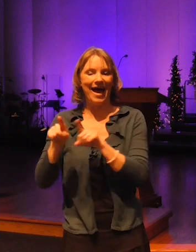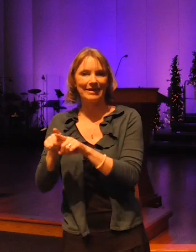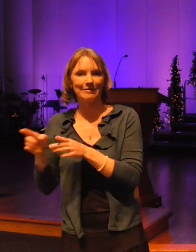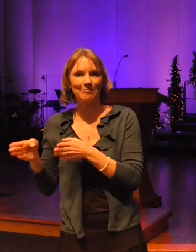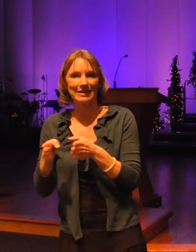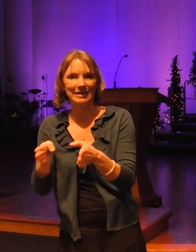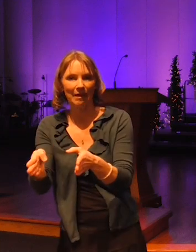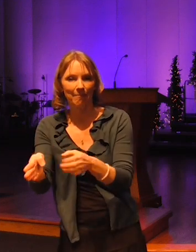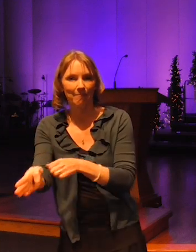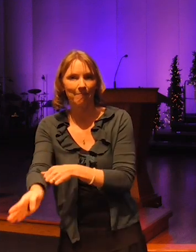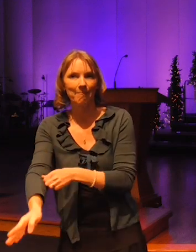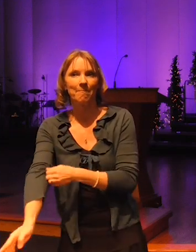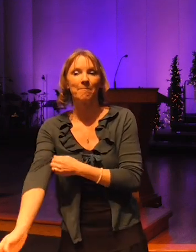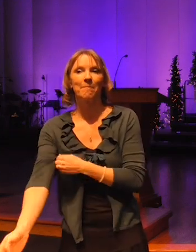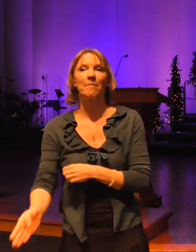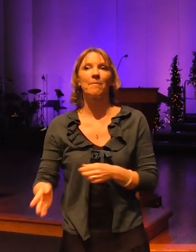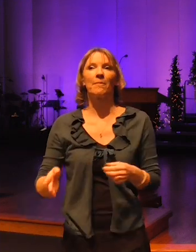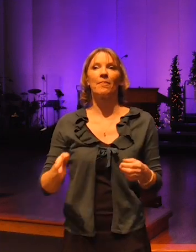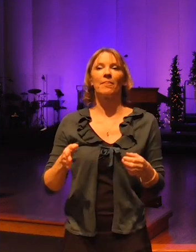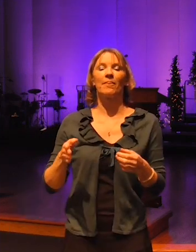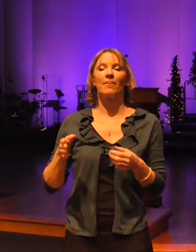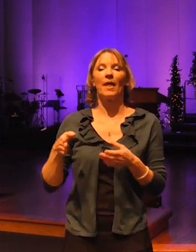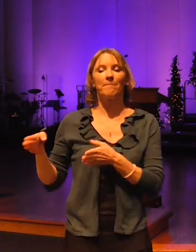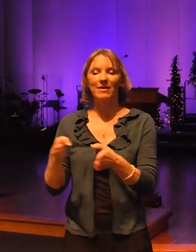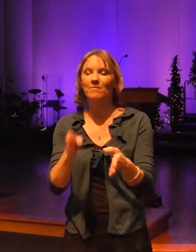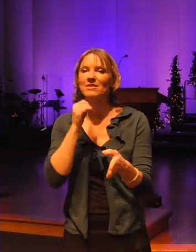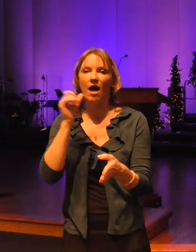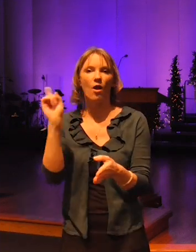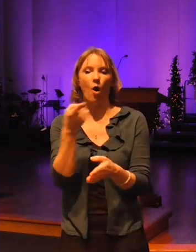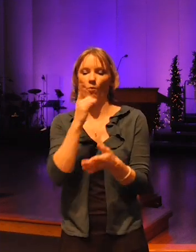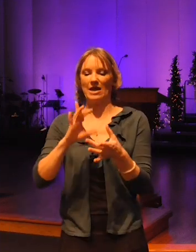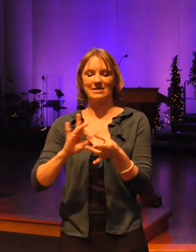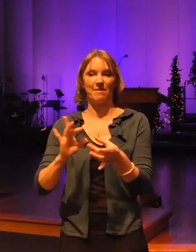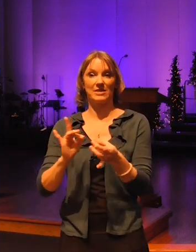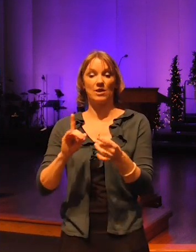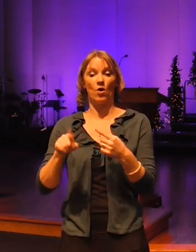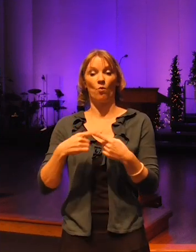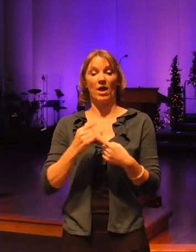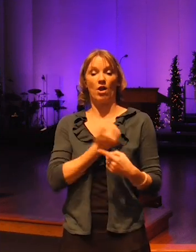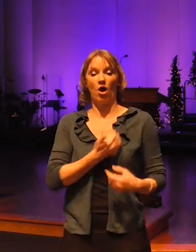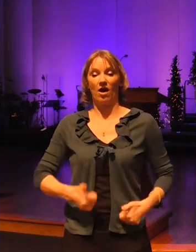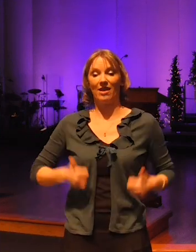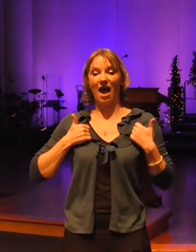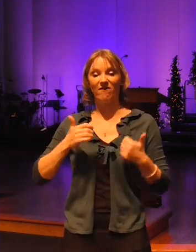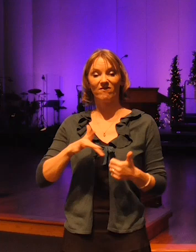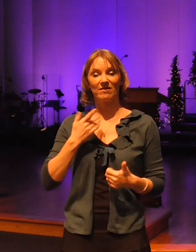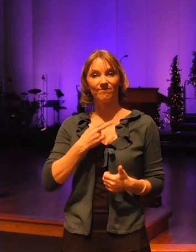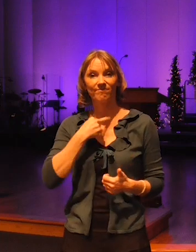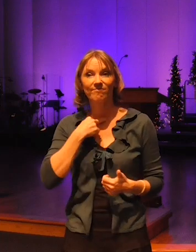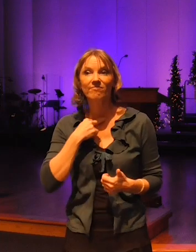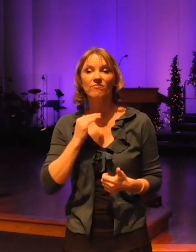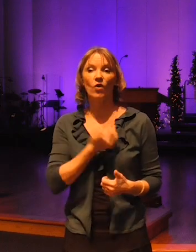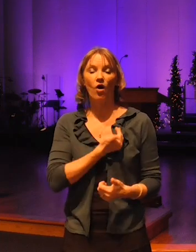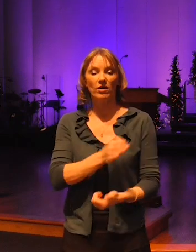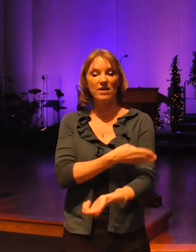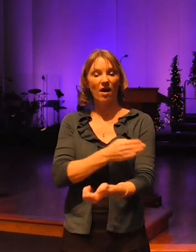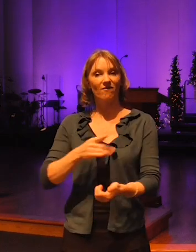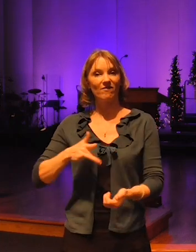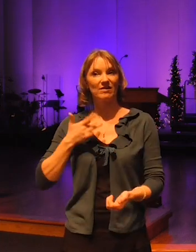mensaje y cuando nuestra vida se siente estancada y nuestra canción se siente dormida, una de las cosas que queremos hacer